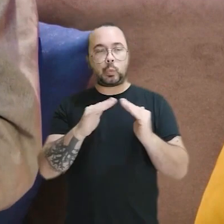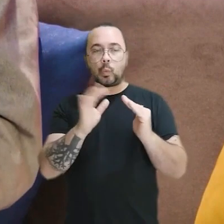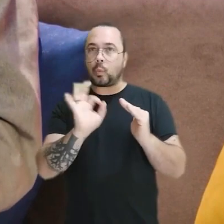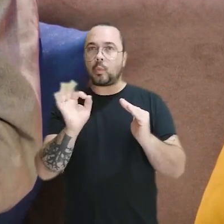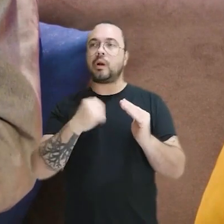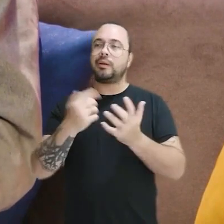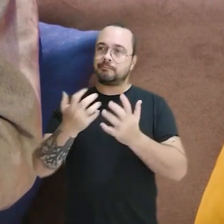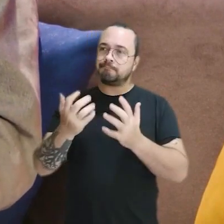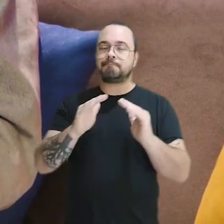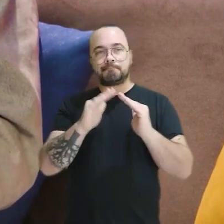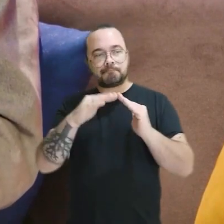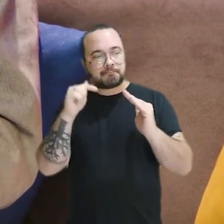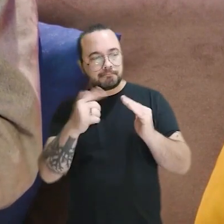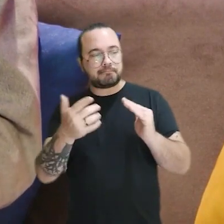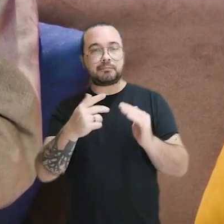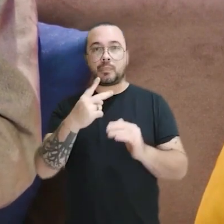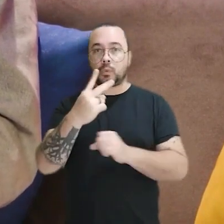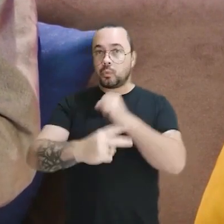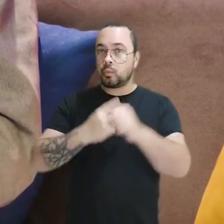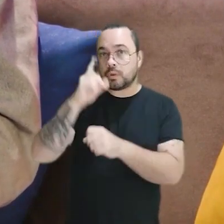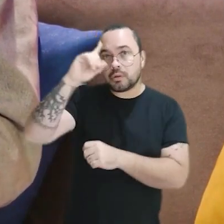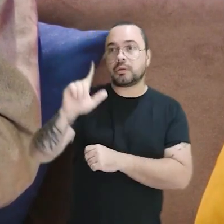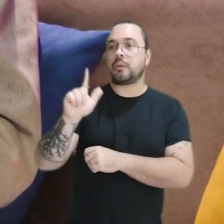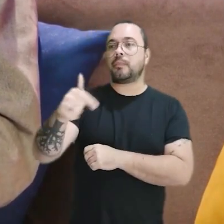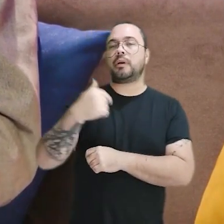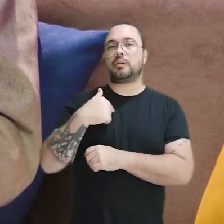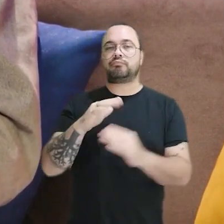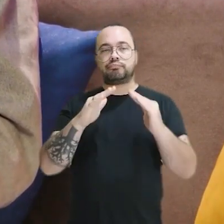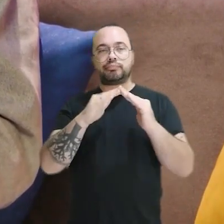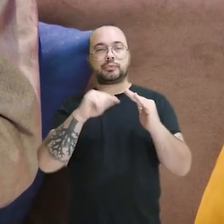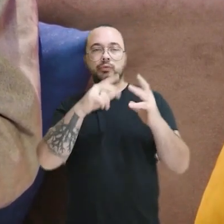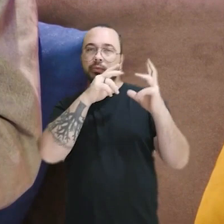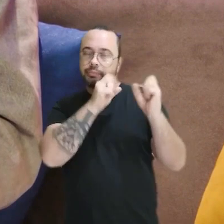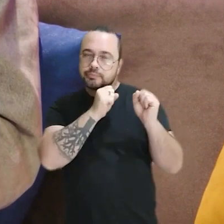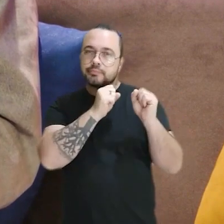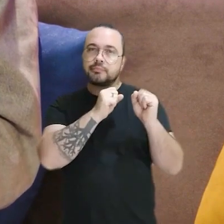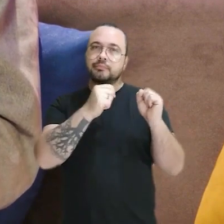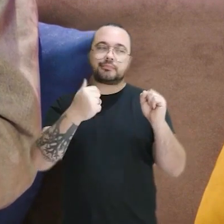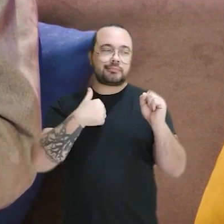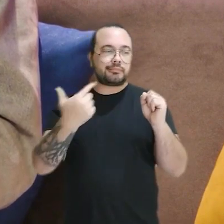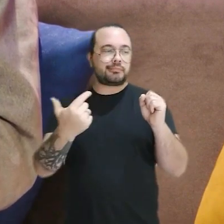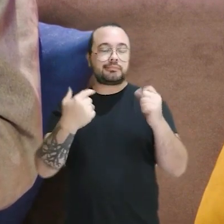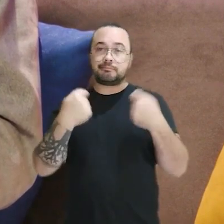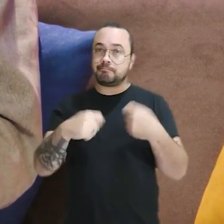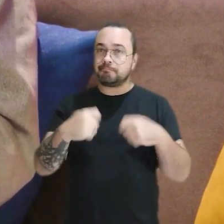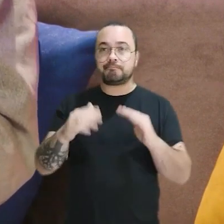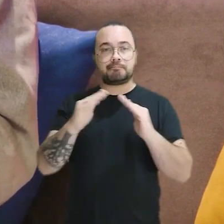em casa. Eu só vou em casa depois de três, dois dias. Daqui dois dias eu vou dormir em casa". Aí, comecei a ficar numa pira de tipo "cara, eu preciso ir pra casa, eu preciso parar